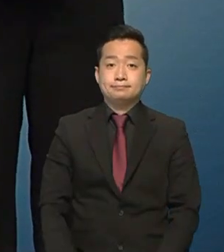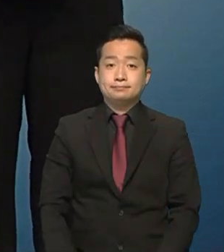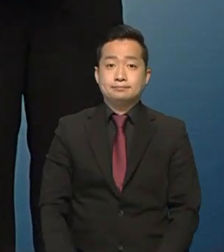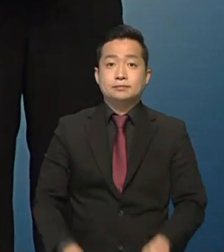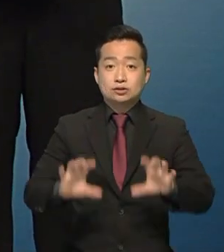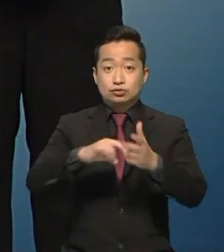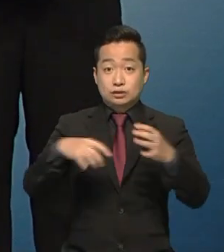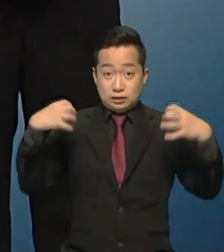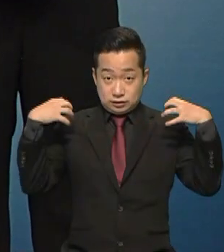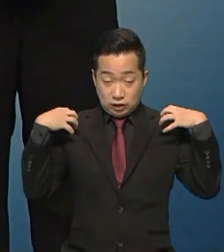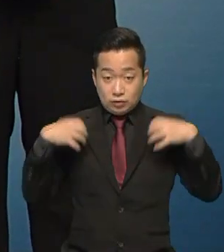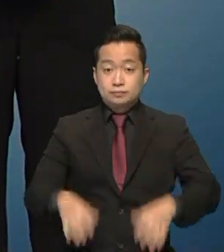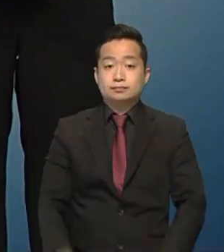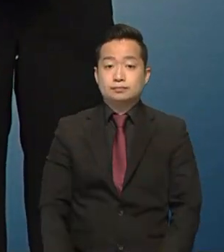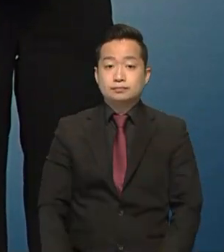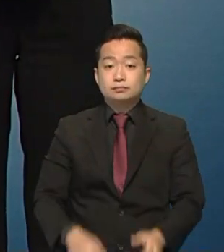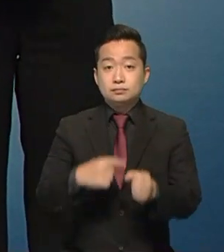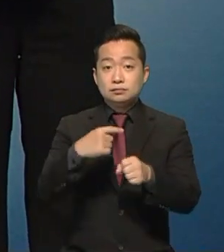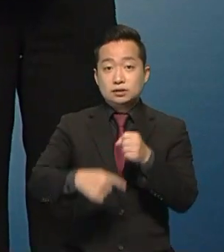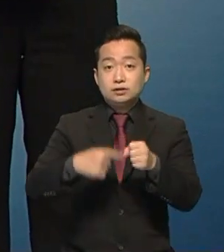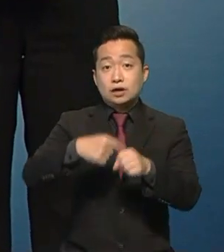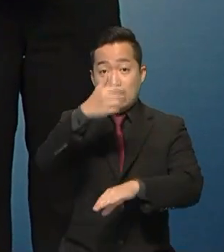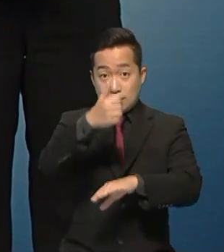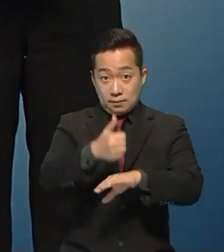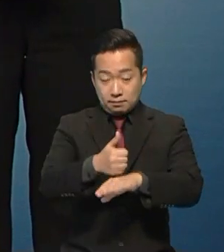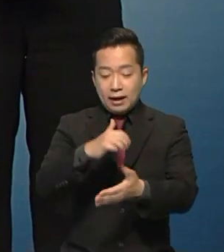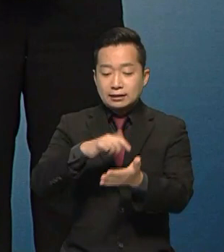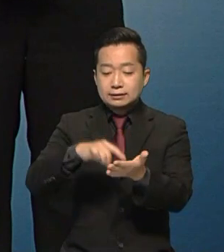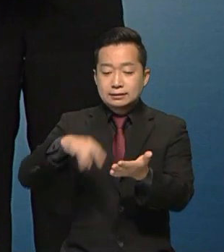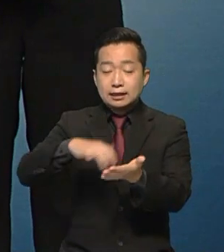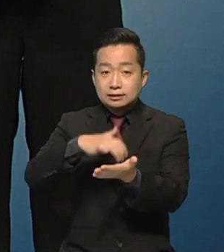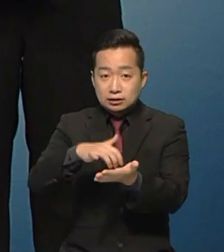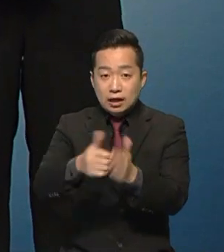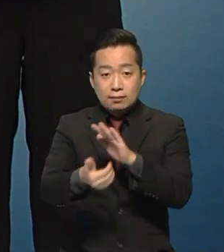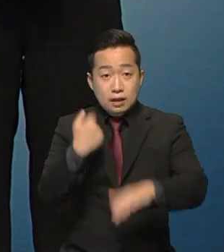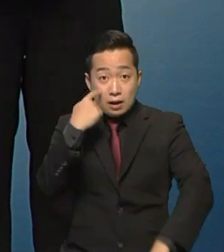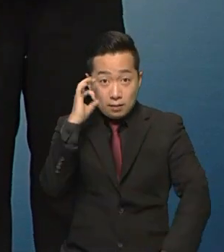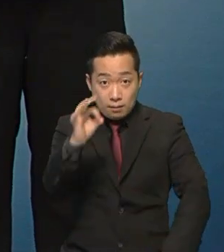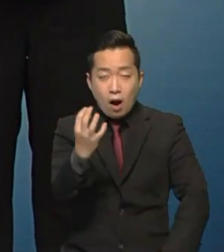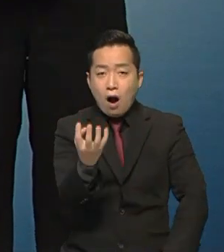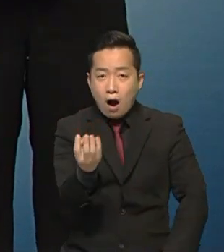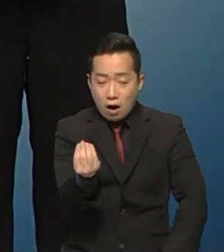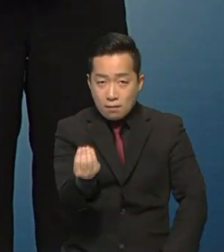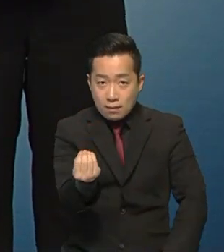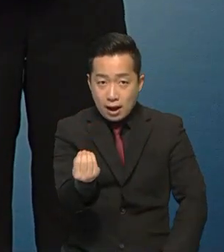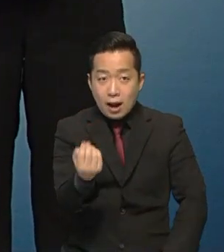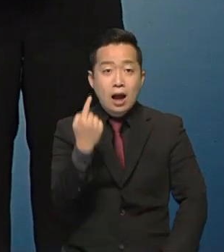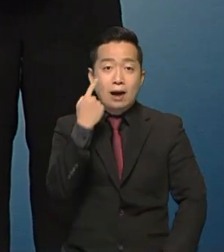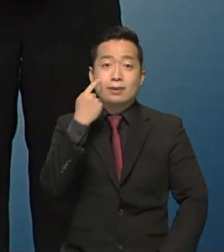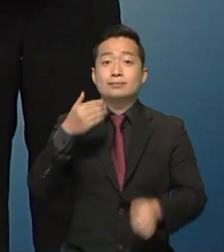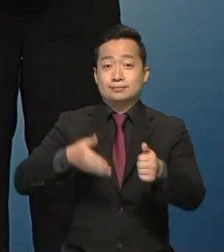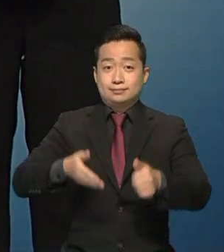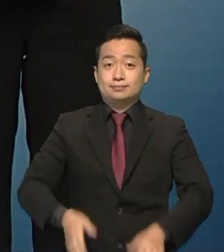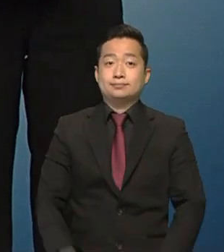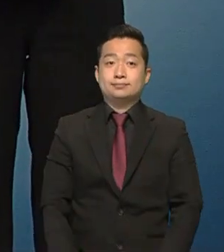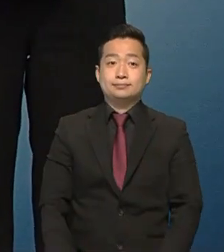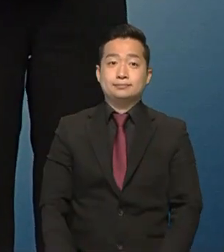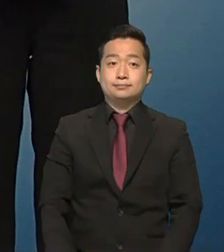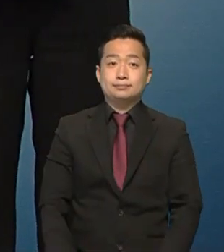국세청 홈택스에 연말정산 미리보기 서비스로 얼마를 돌려받을 수 있는지 미리 계산해 보는 것도 좋습니다.